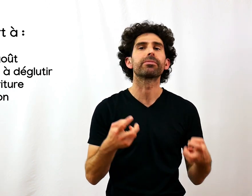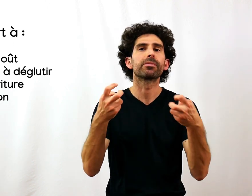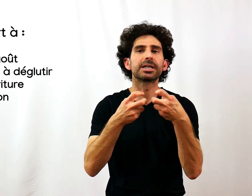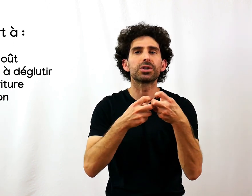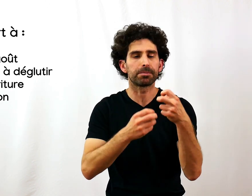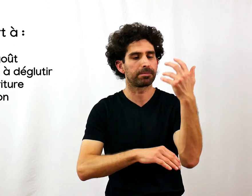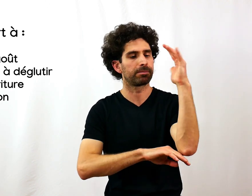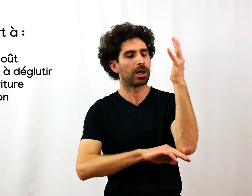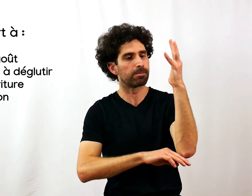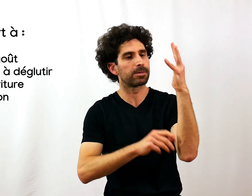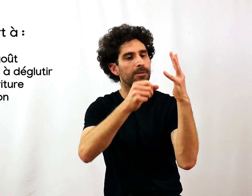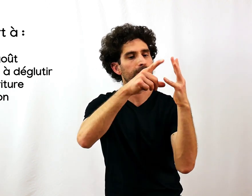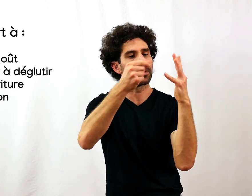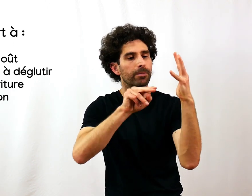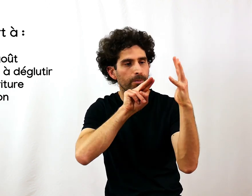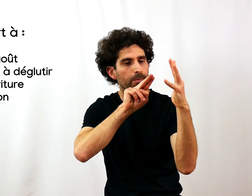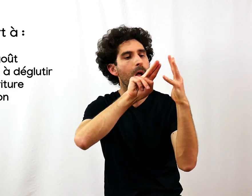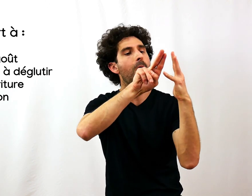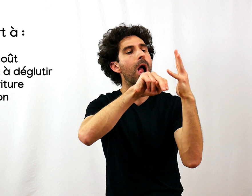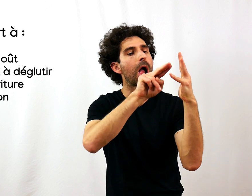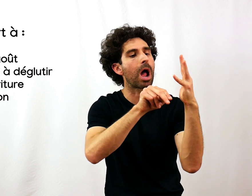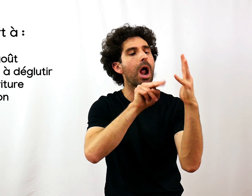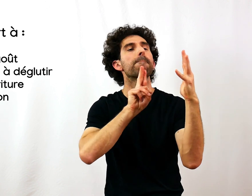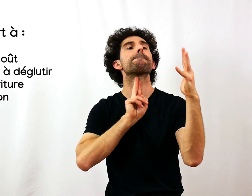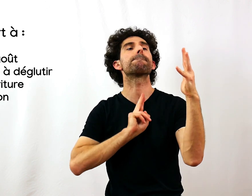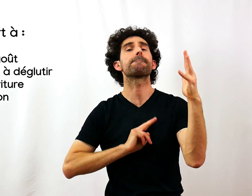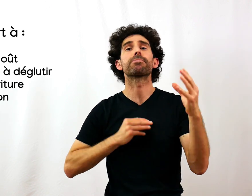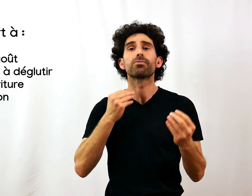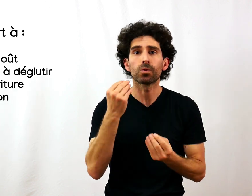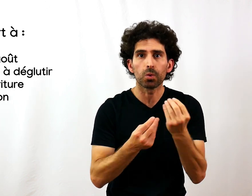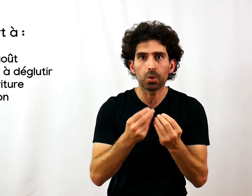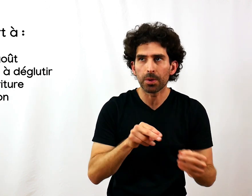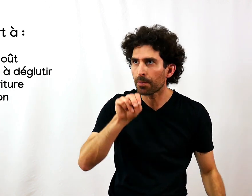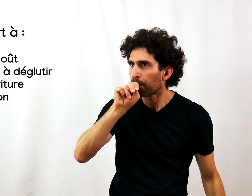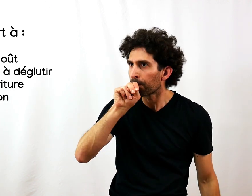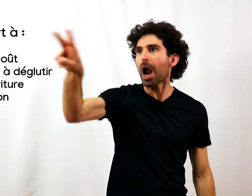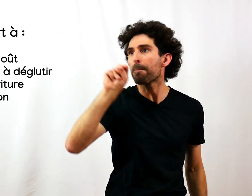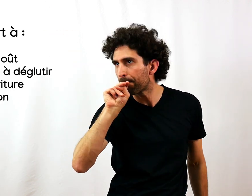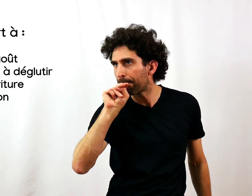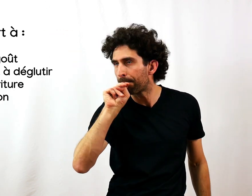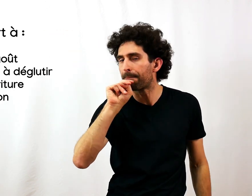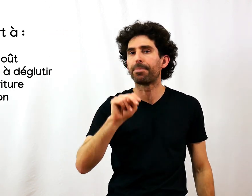Par exemple, saisir des feuilles d'un arbre ou capturer une proie au vol.